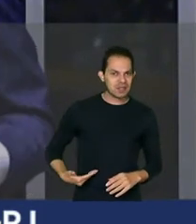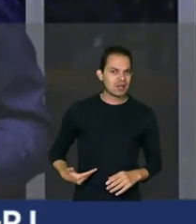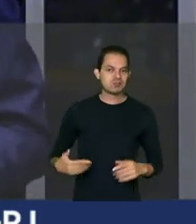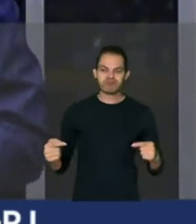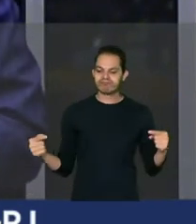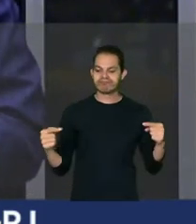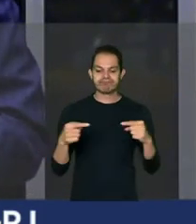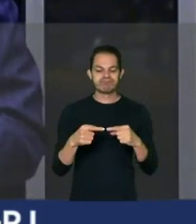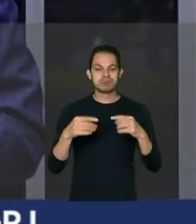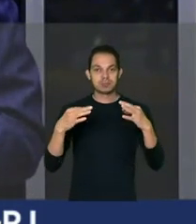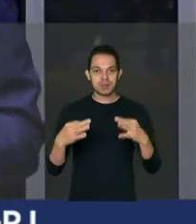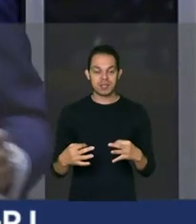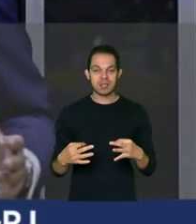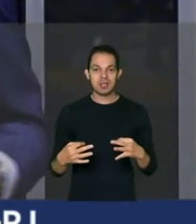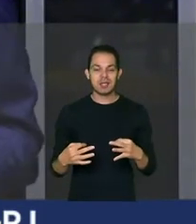RELAÇÃO ENTRE O CIDADÃO, ESTADO E RECÍPROCAMENTE.